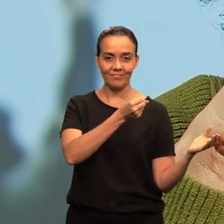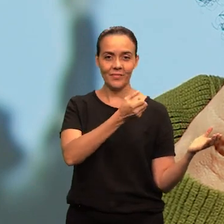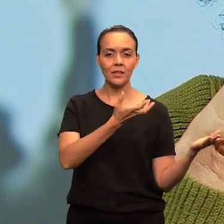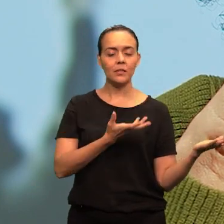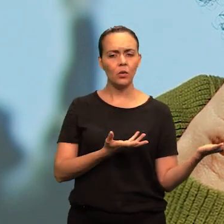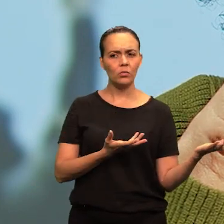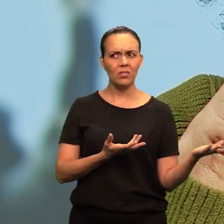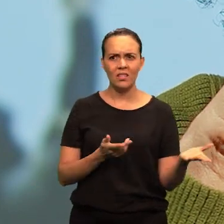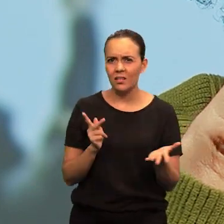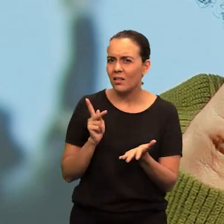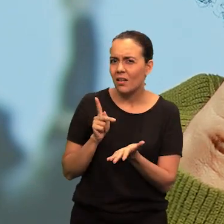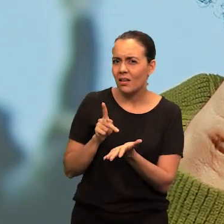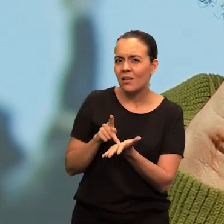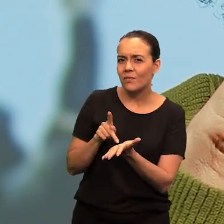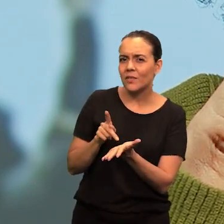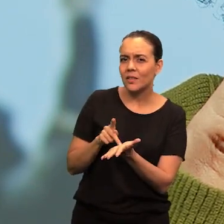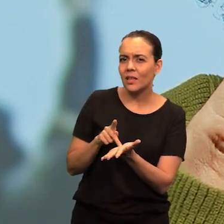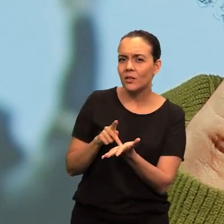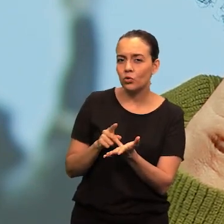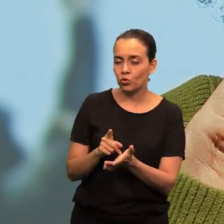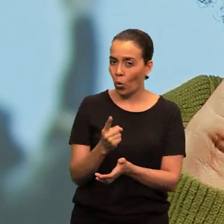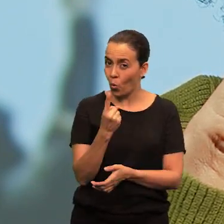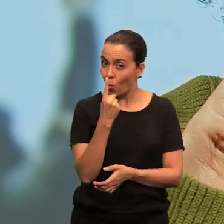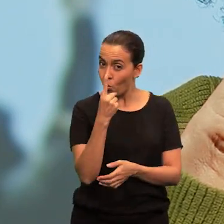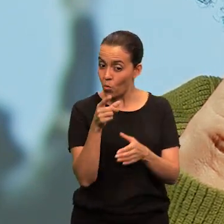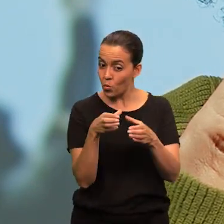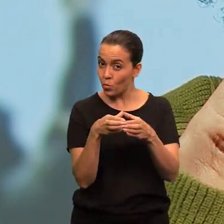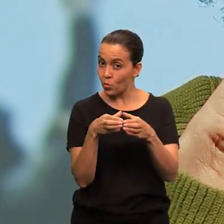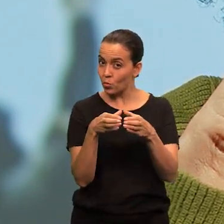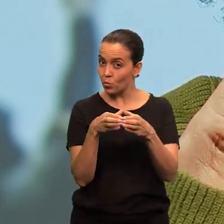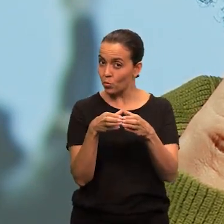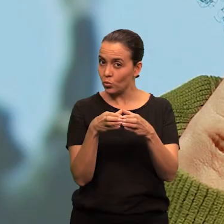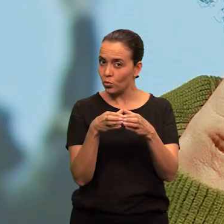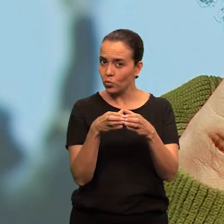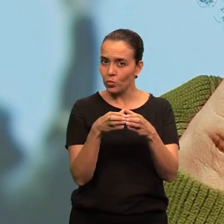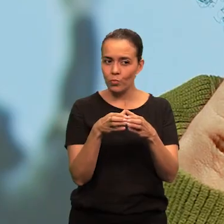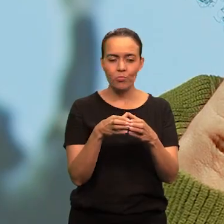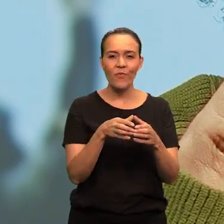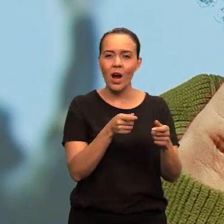É realístico que somente um grupo domine a produção do saber?